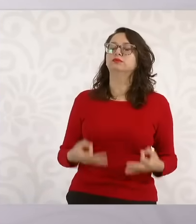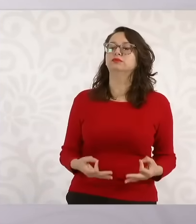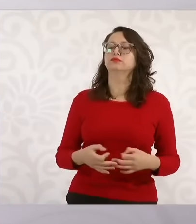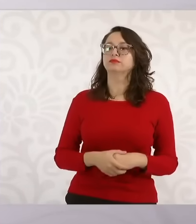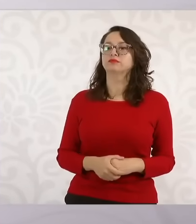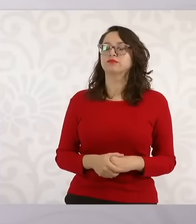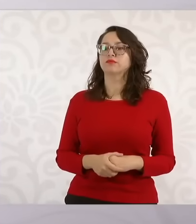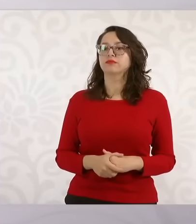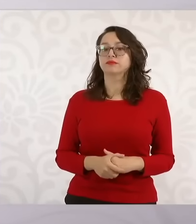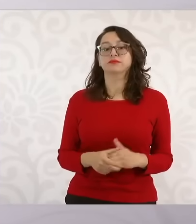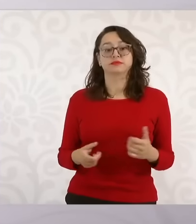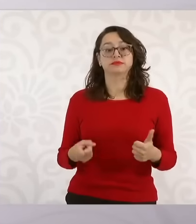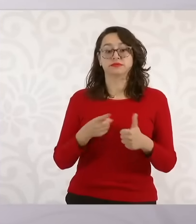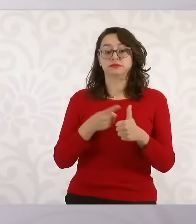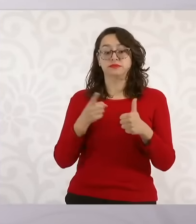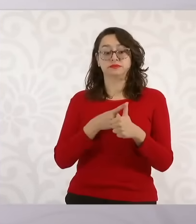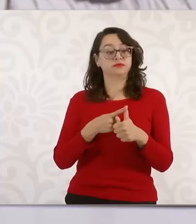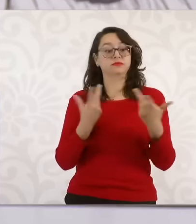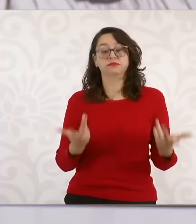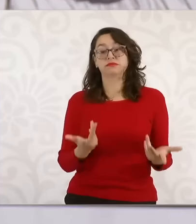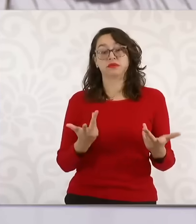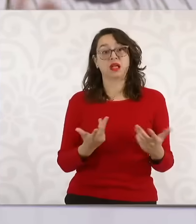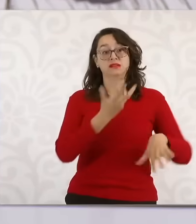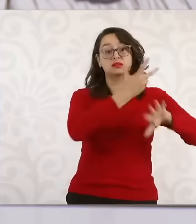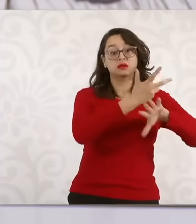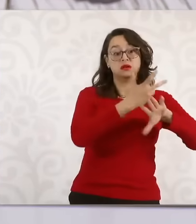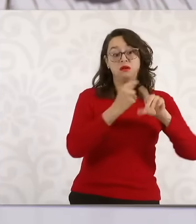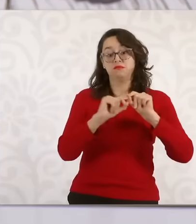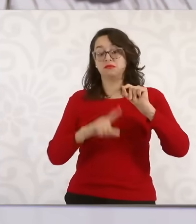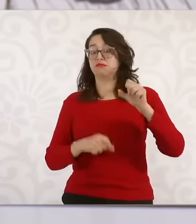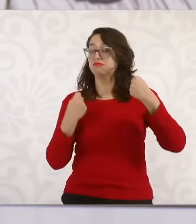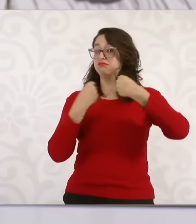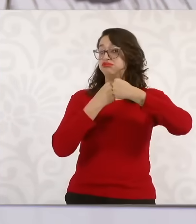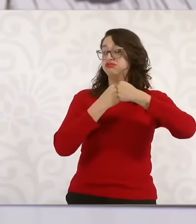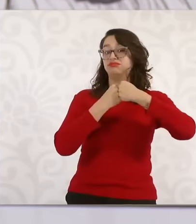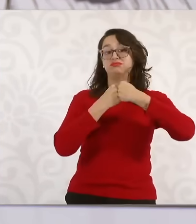primero que somos vecinos y siempre vamos a ser vecinos, eso no va a cambiar. No nos vamos a ir a